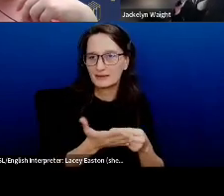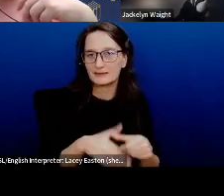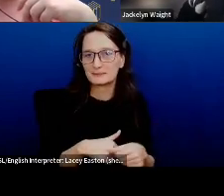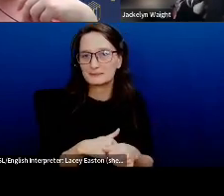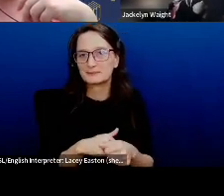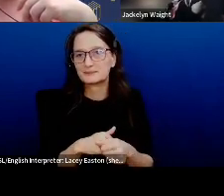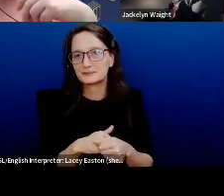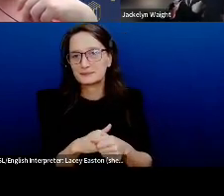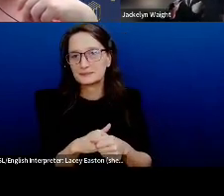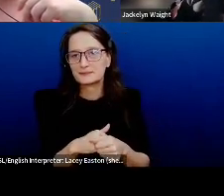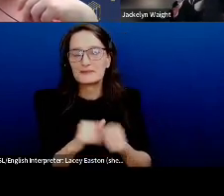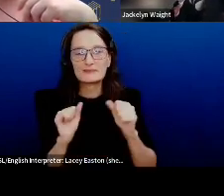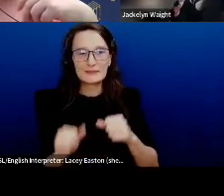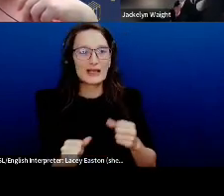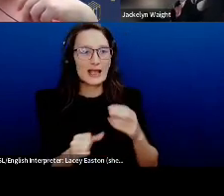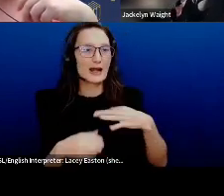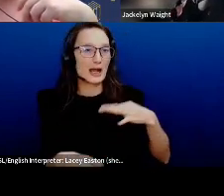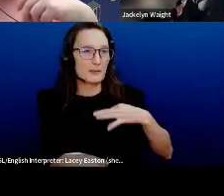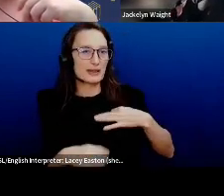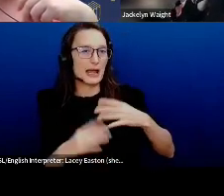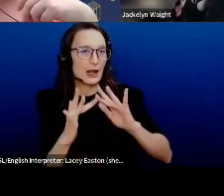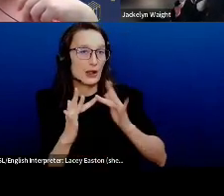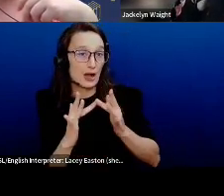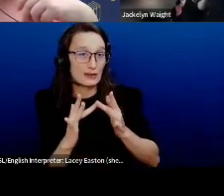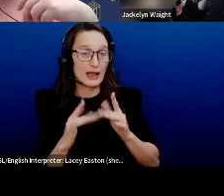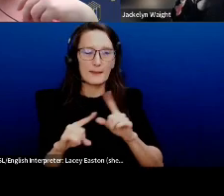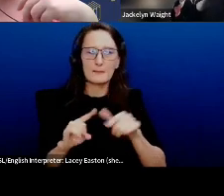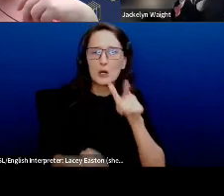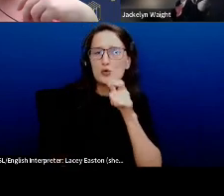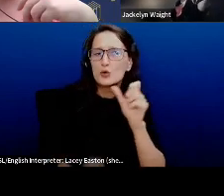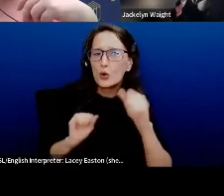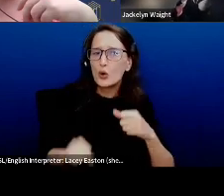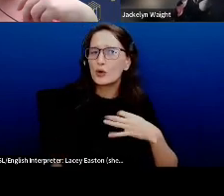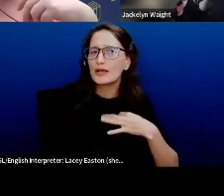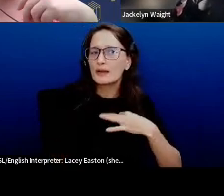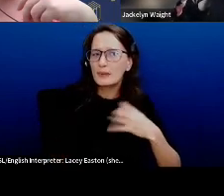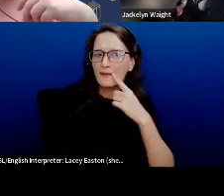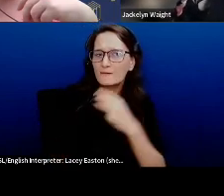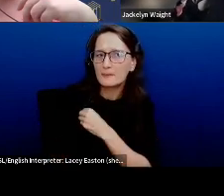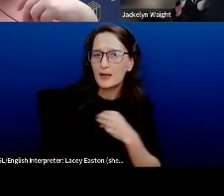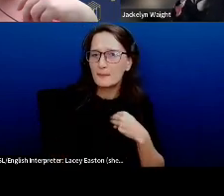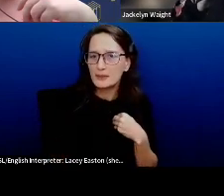En esta diapositiva se lista quiénes pueden completar la solicitud de membresía. Generalmente,